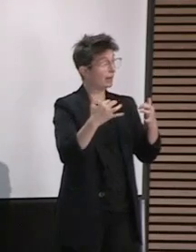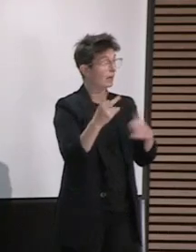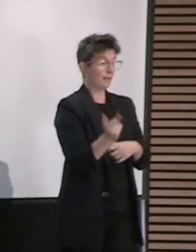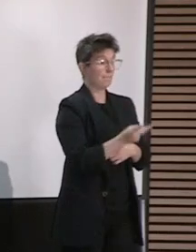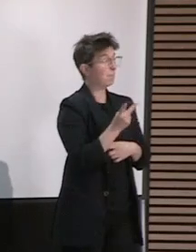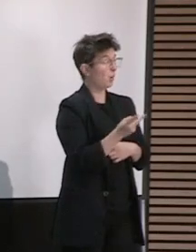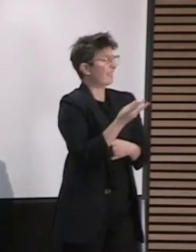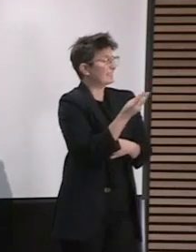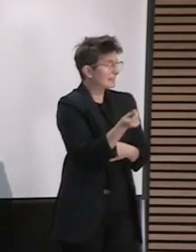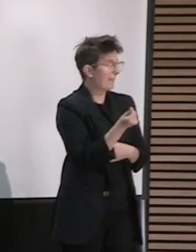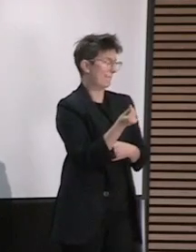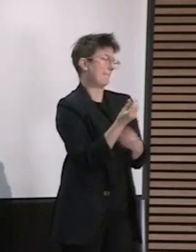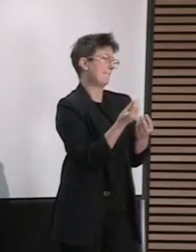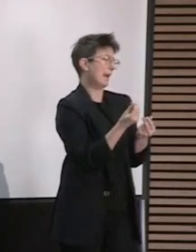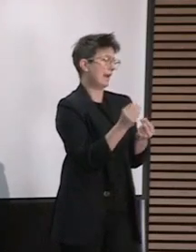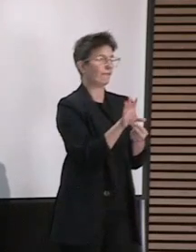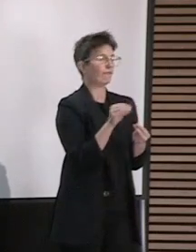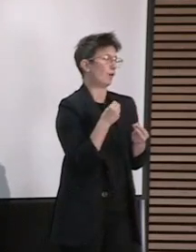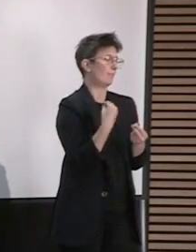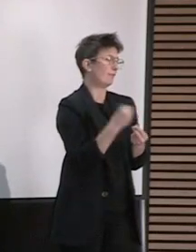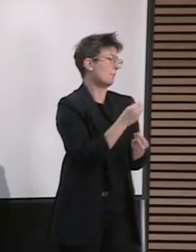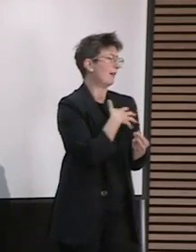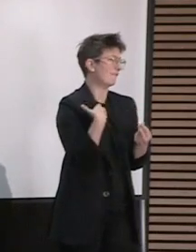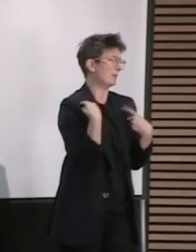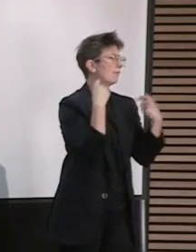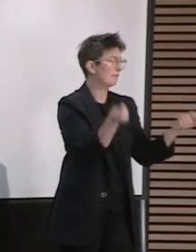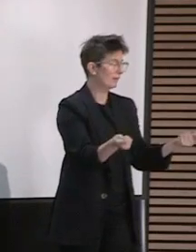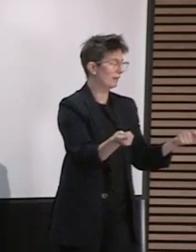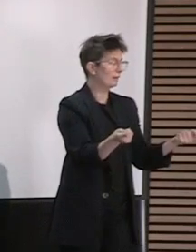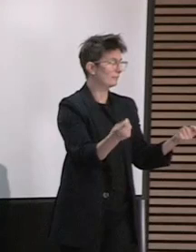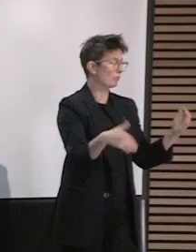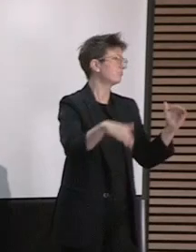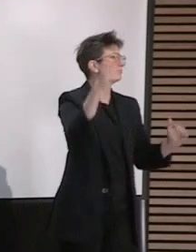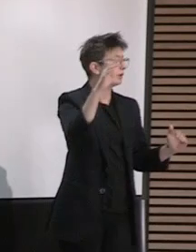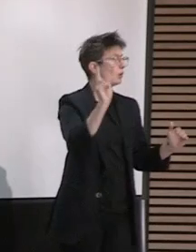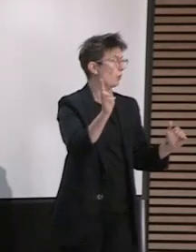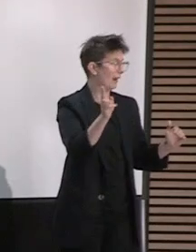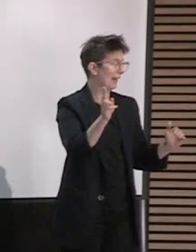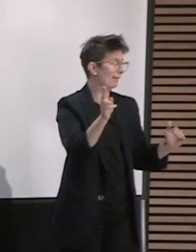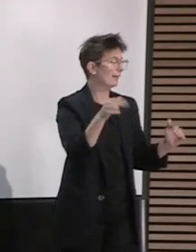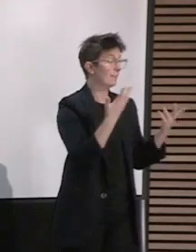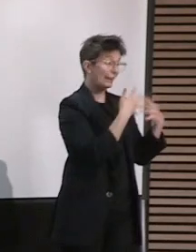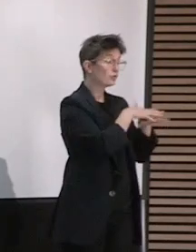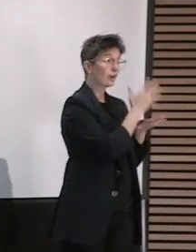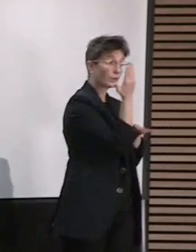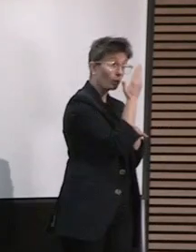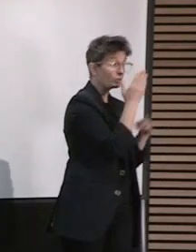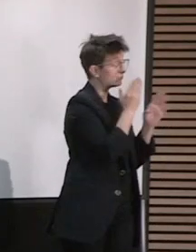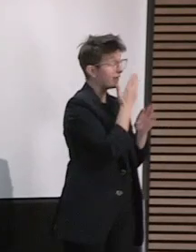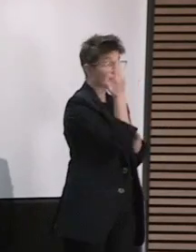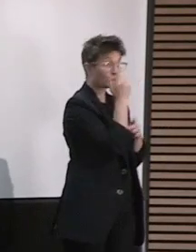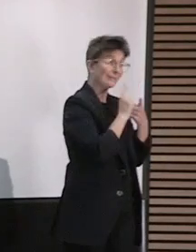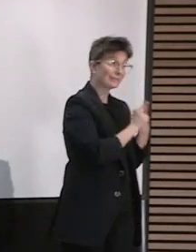Tuhinga ka whai mai. Na he